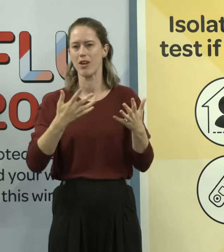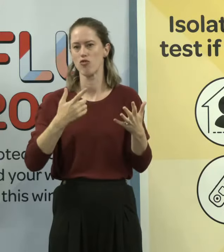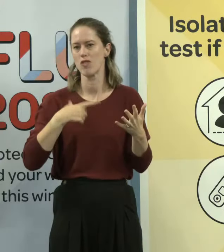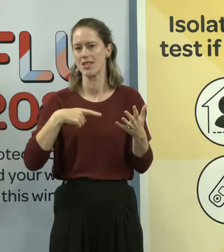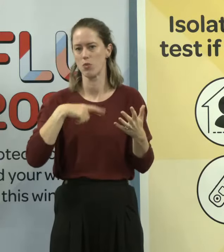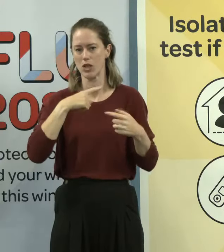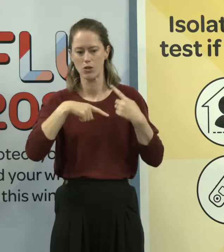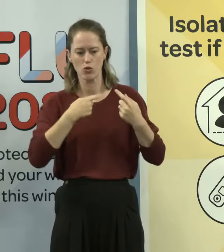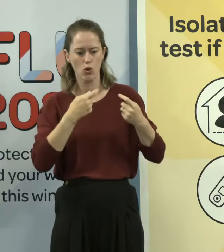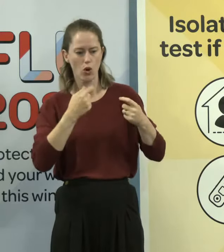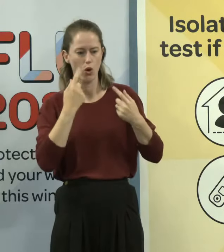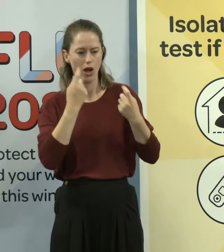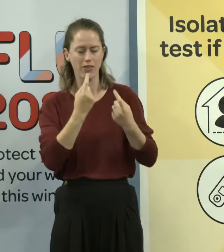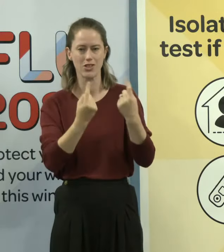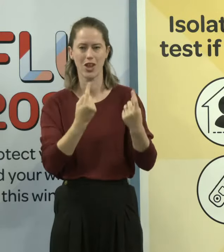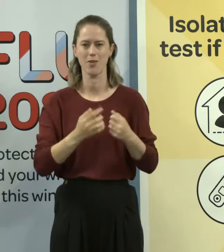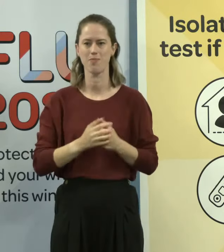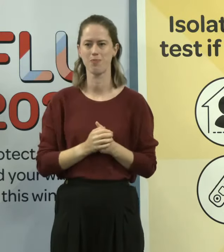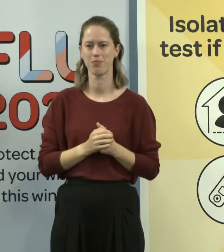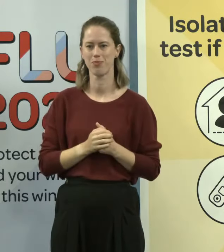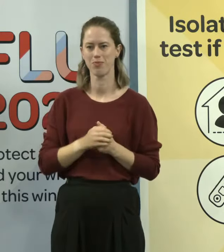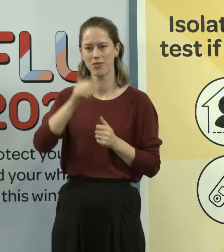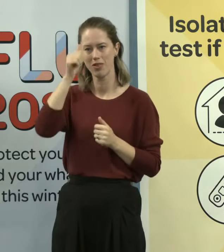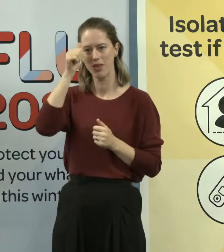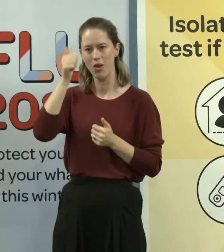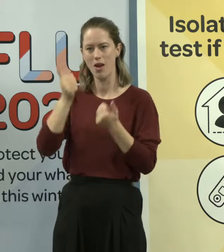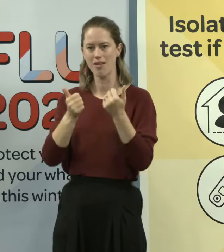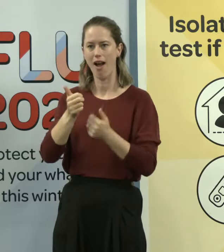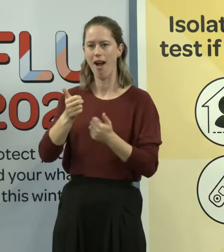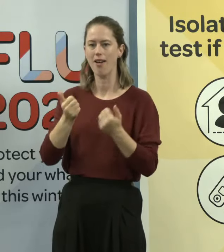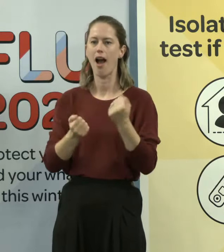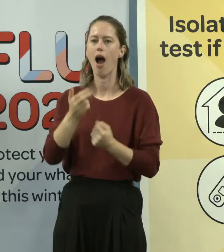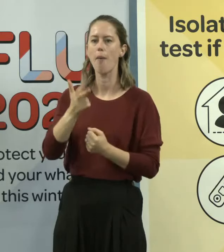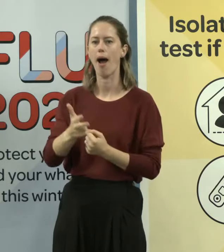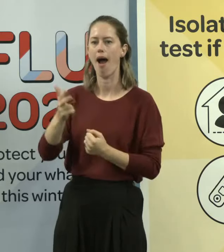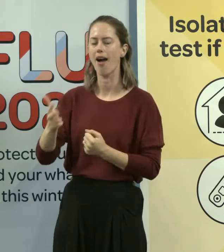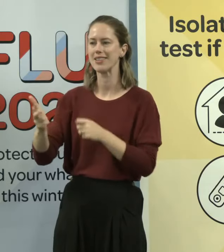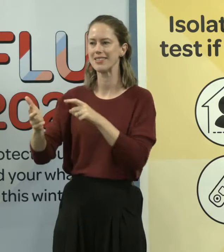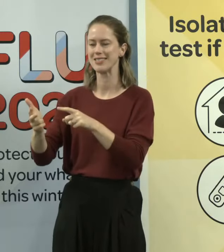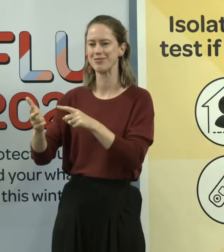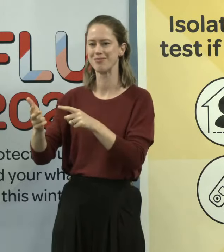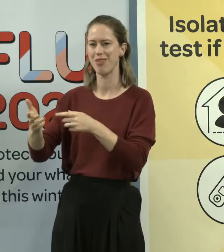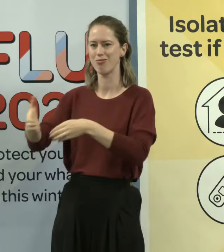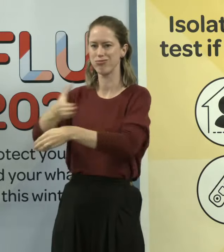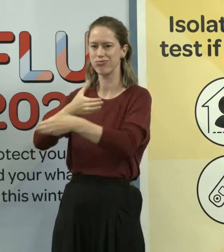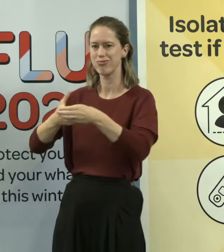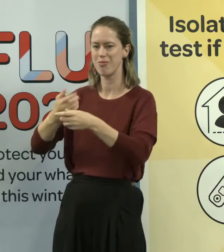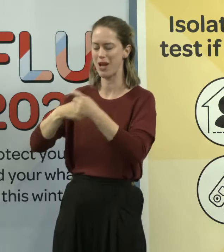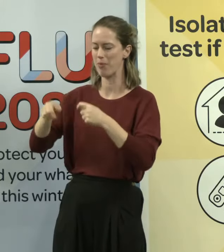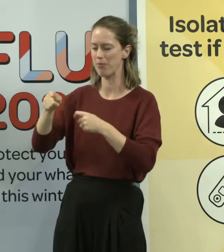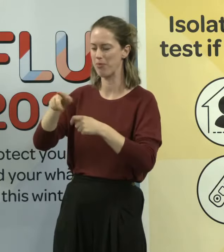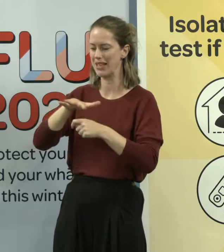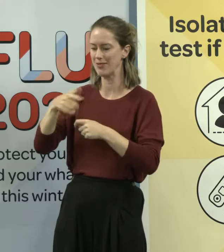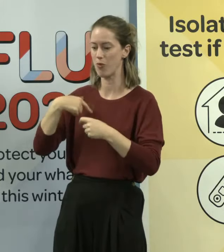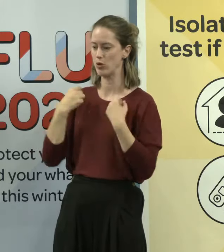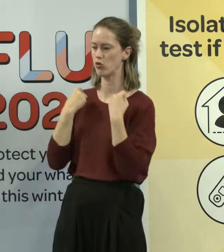kia taea e ratou tonu ki te whakarato tiaki, me te tiaki